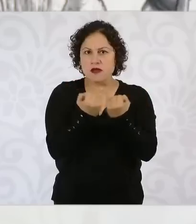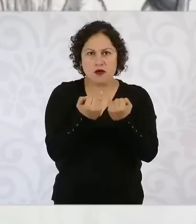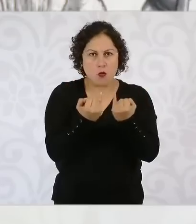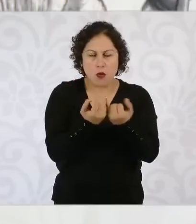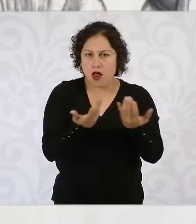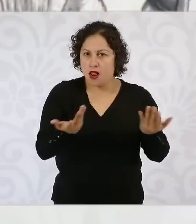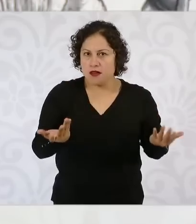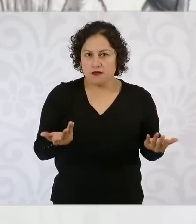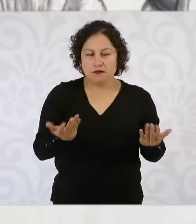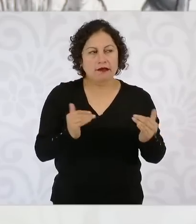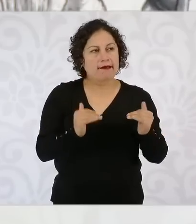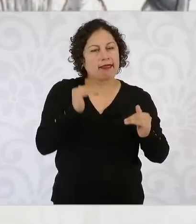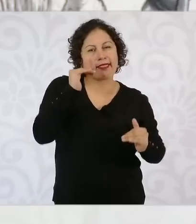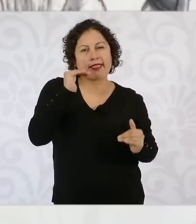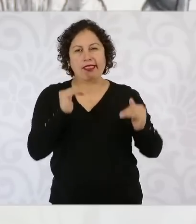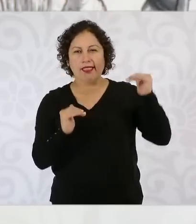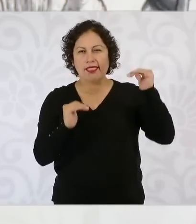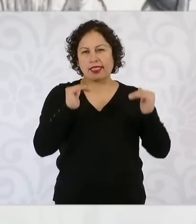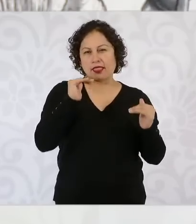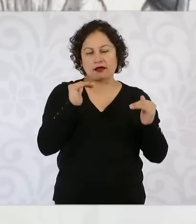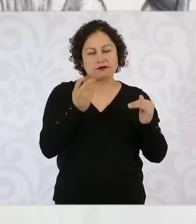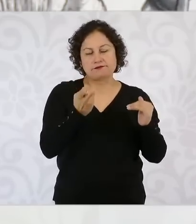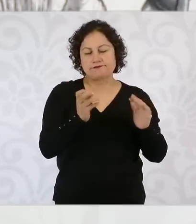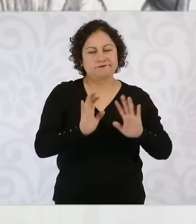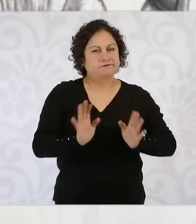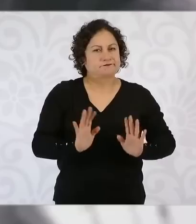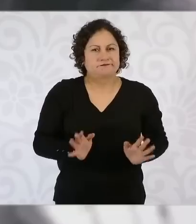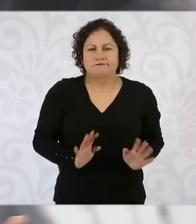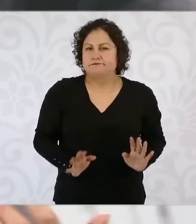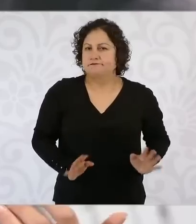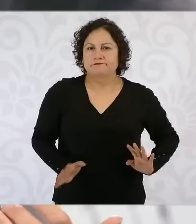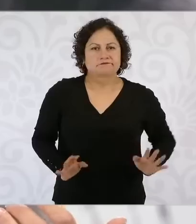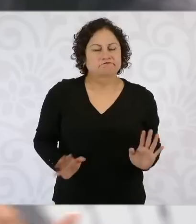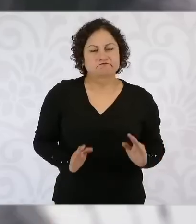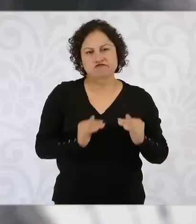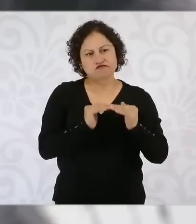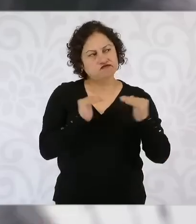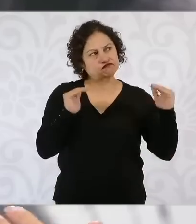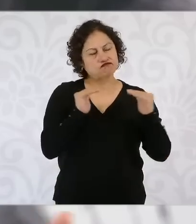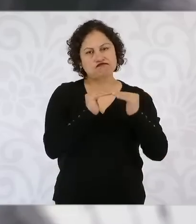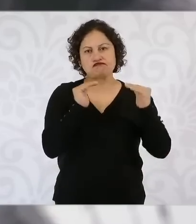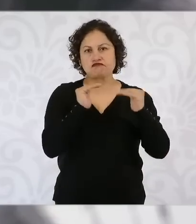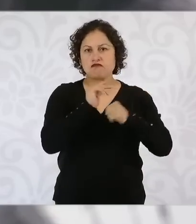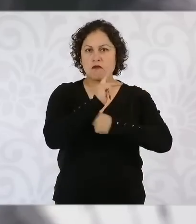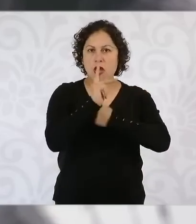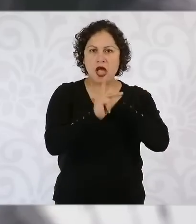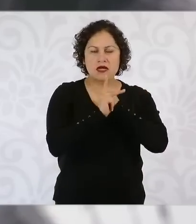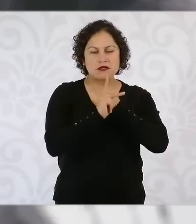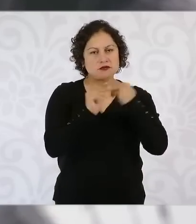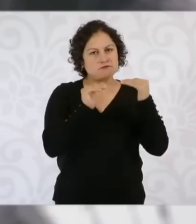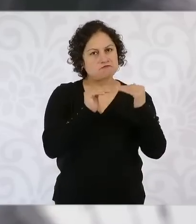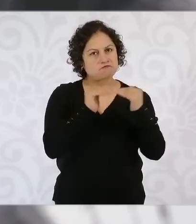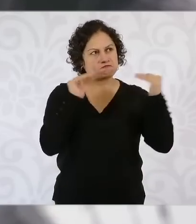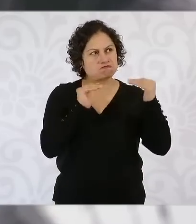que alguien es más que otro son es una relación entre dos naciones entre dos pueblos representados